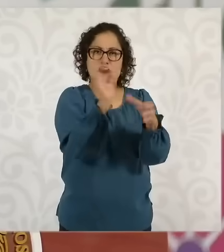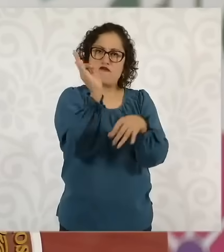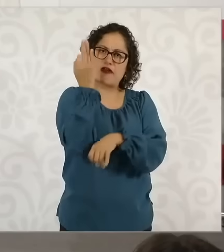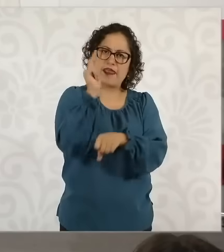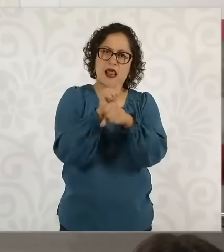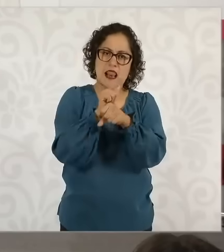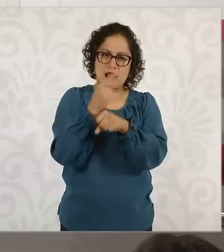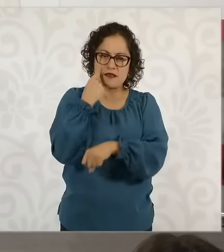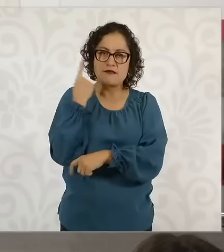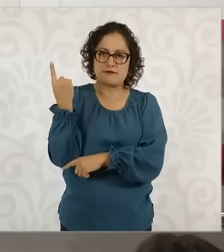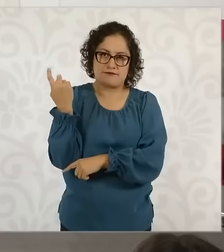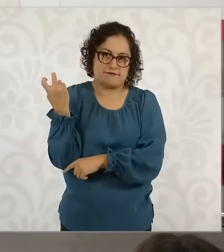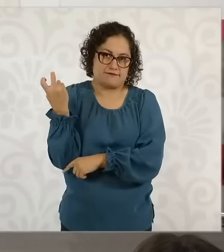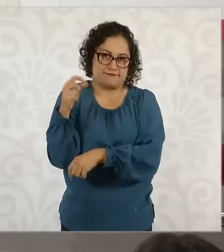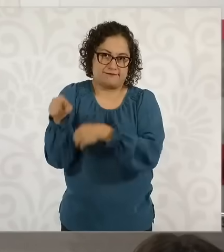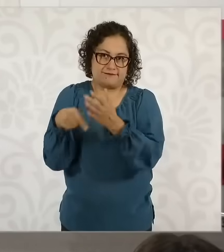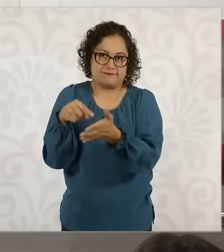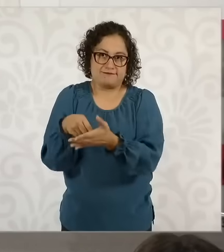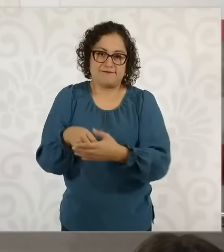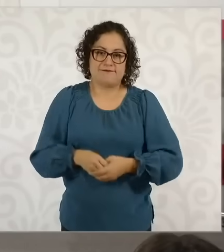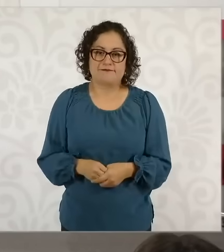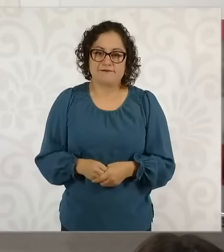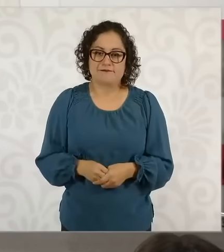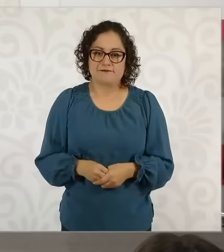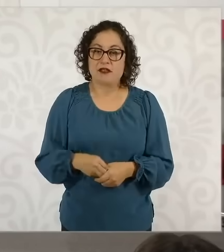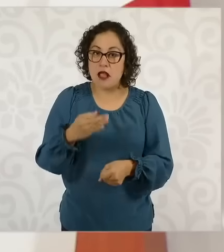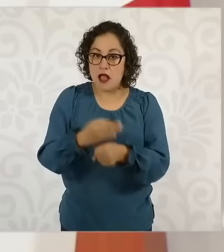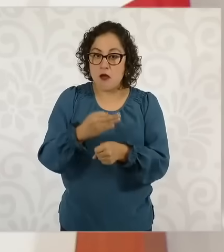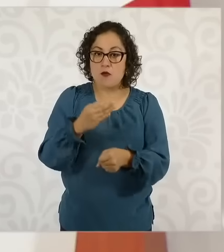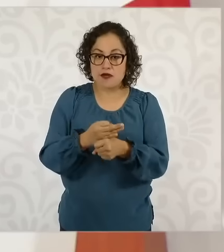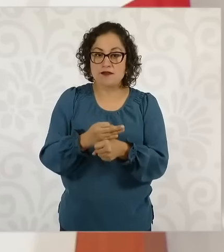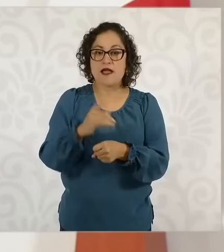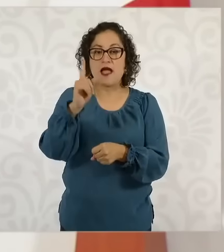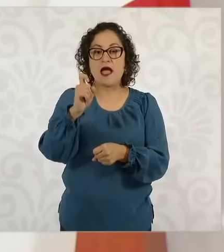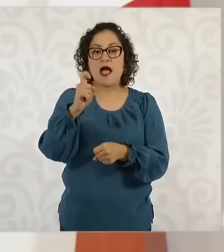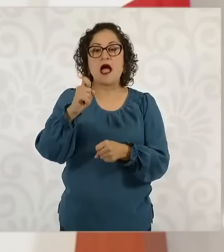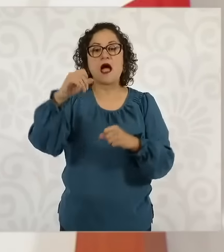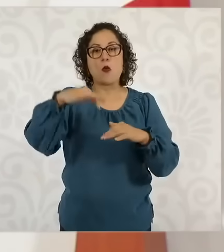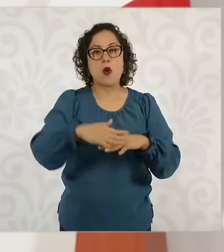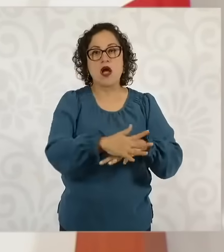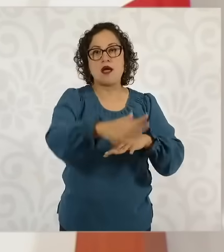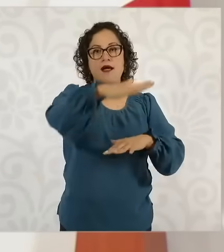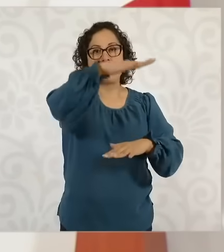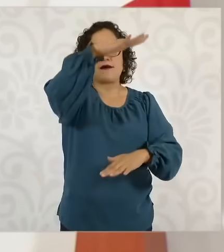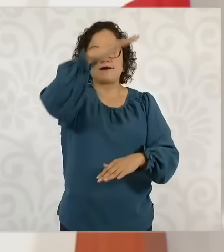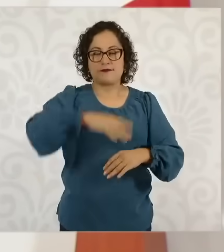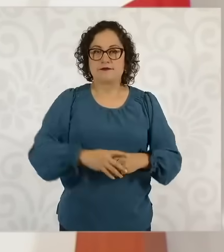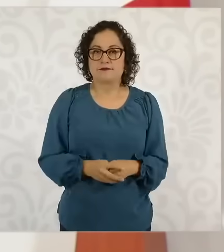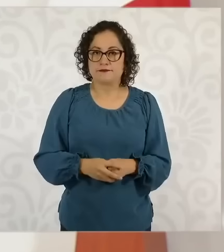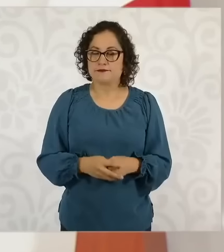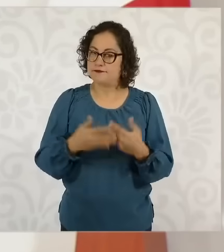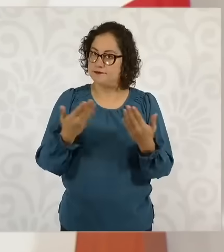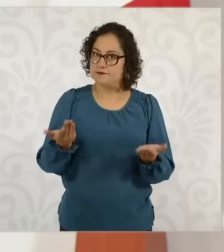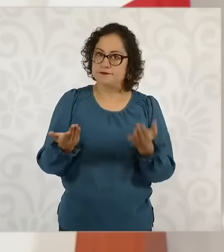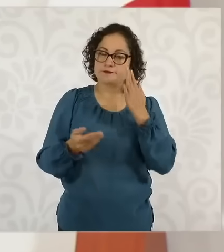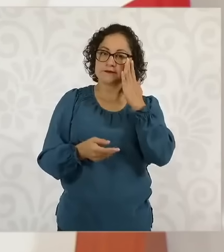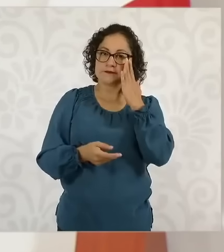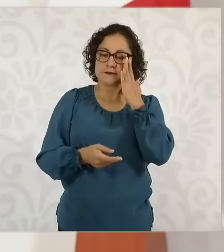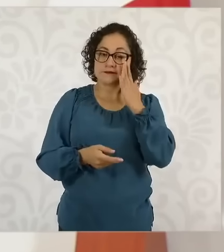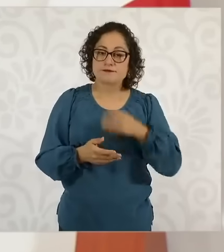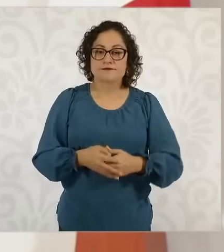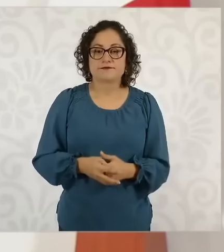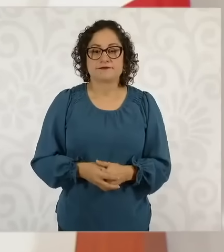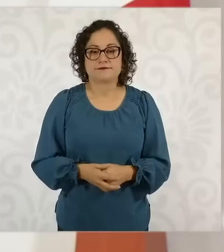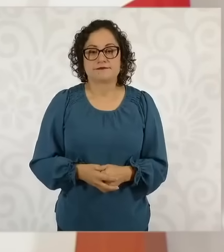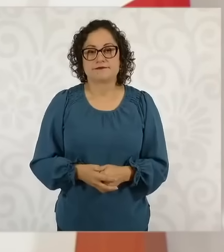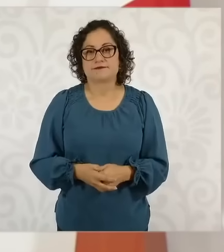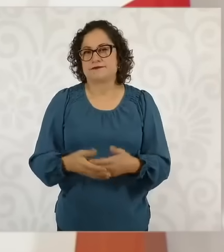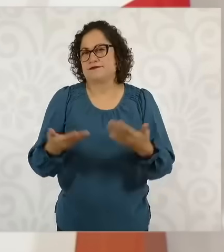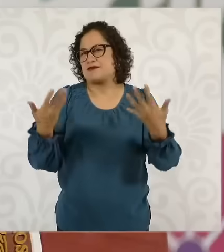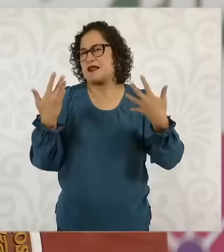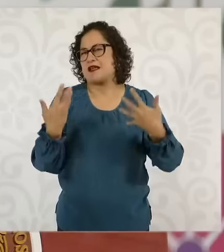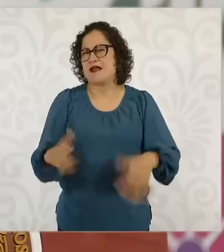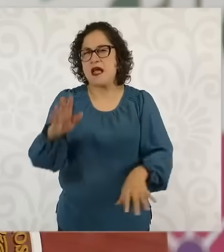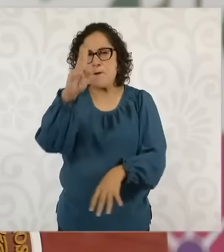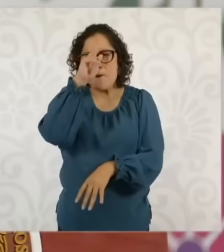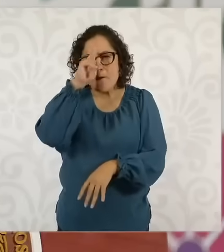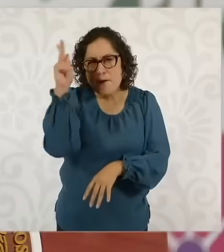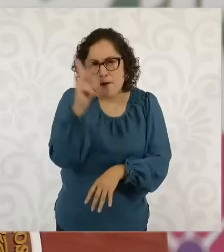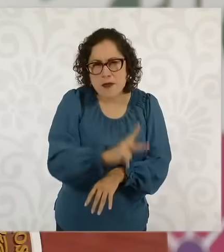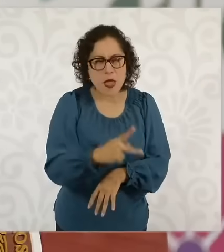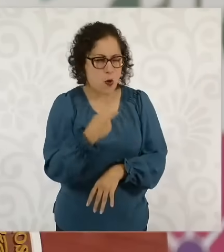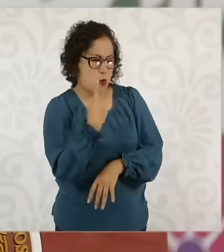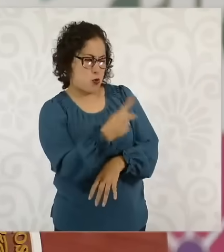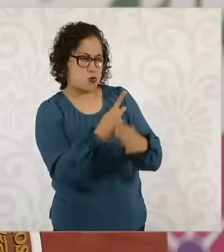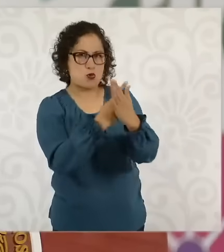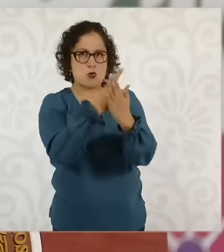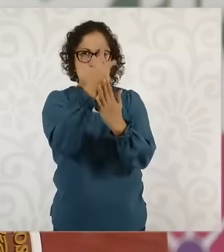federal que hoy está inundada cuando un aeropuerto además carísimo con el adicional de que se iba a